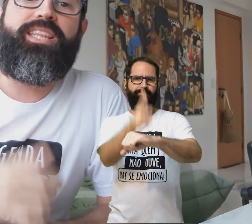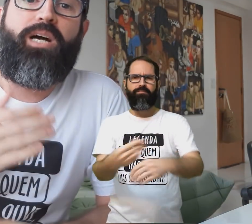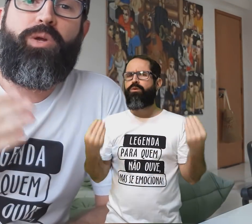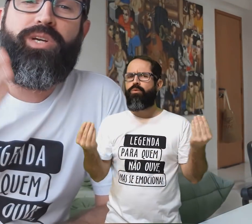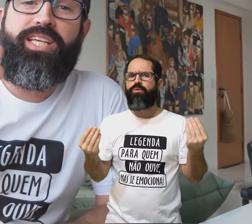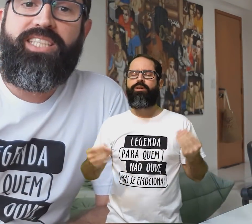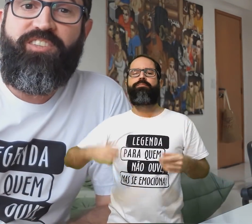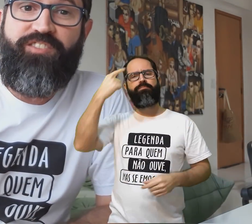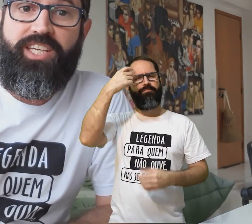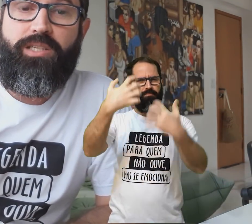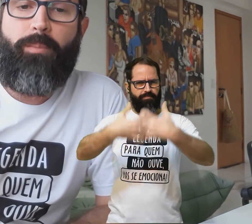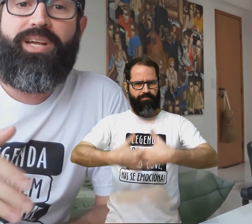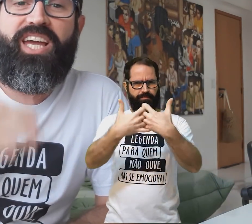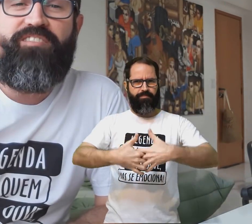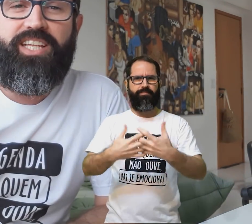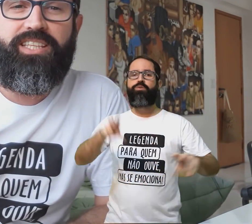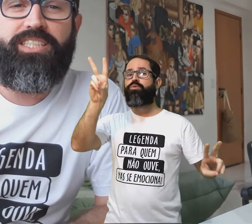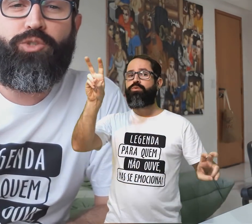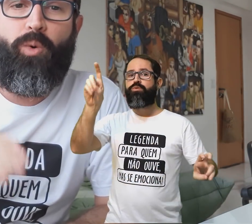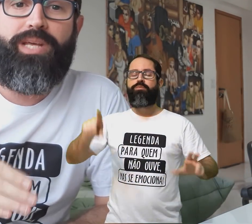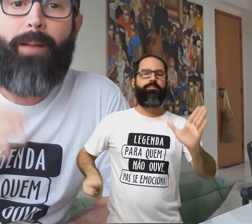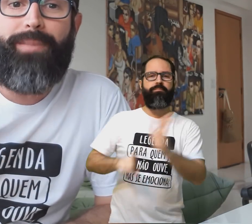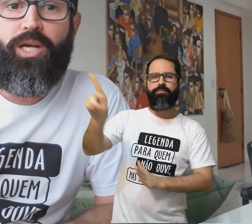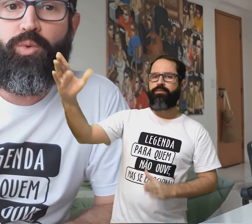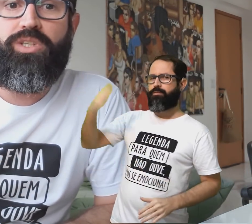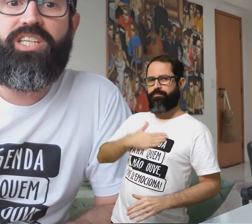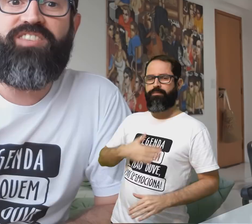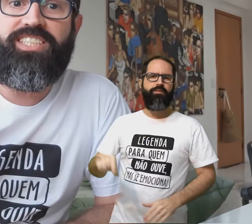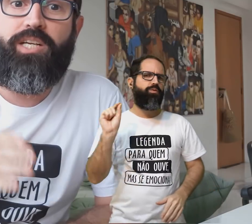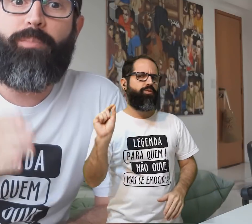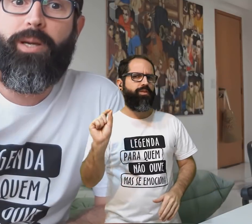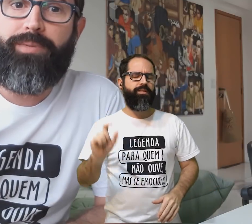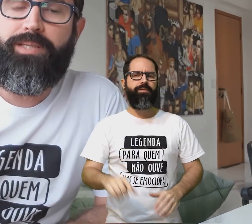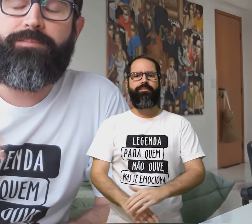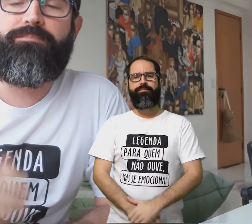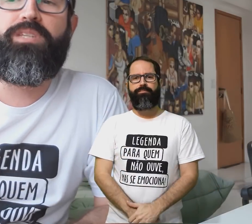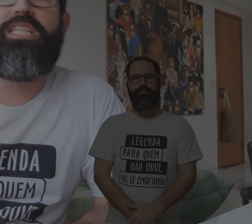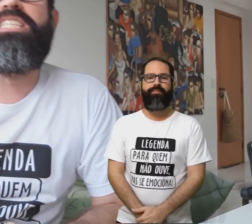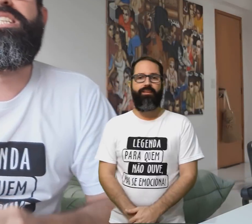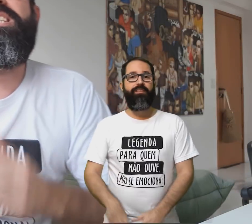Então, eu criei esse vídeo para refletir sobre a pergunta que fizeram pra mim: